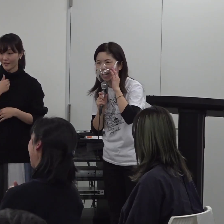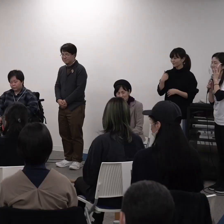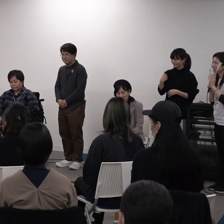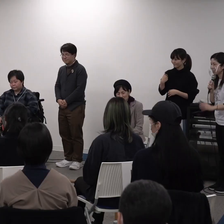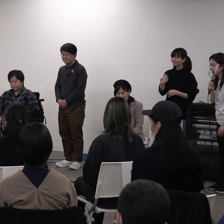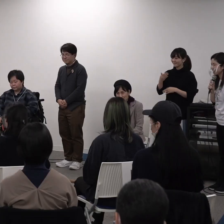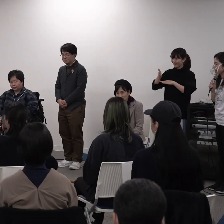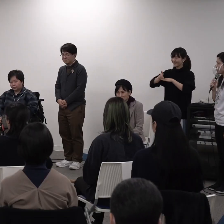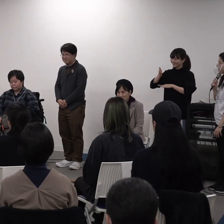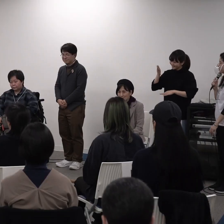橋爪）ありがとうございます